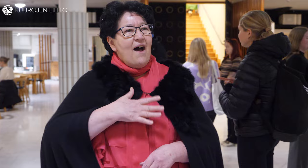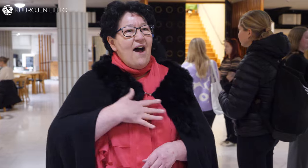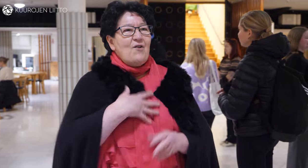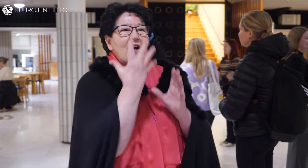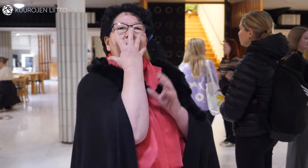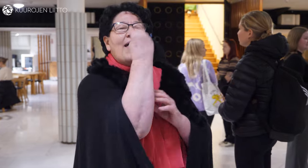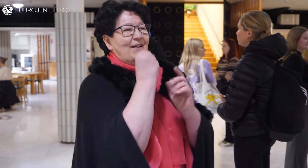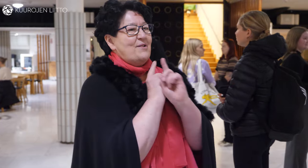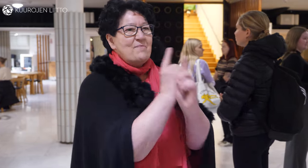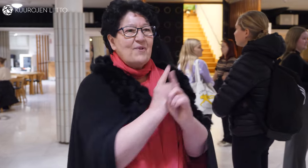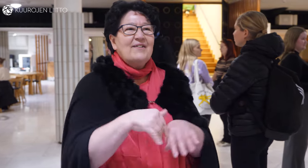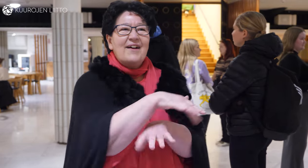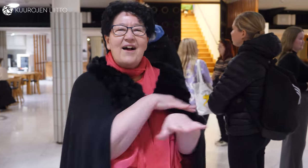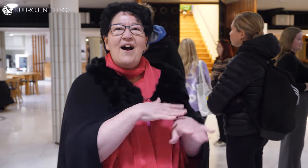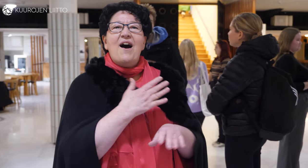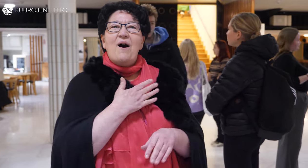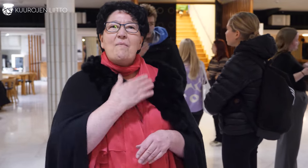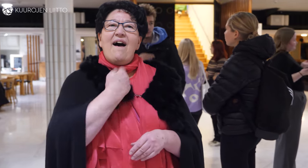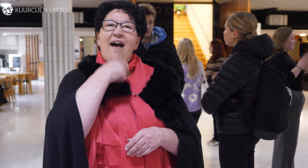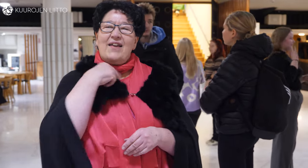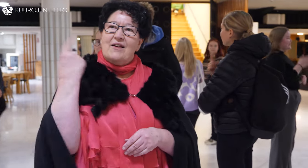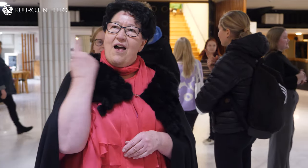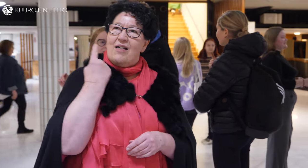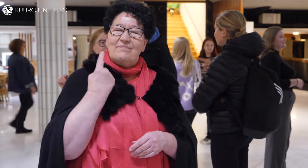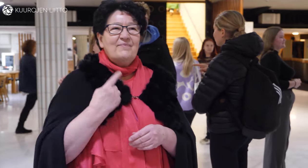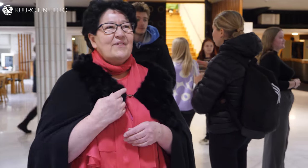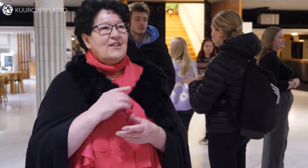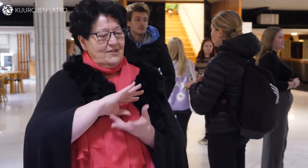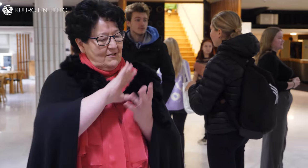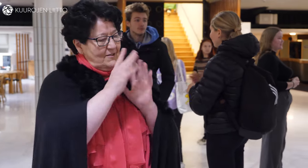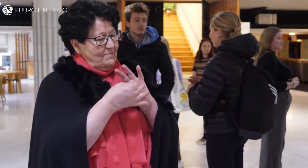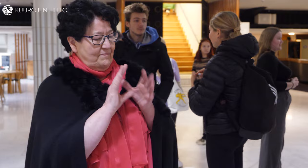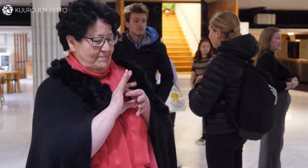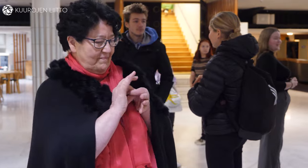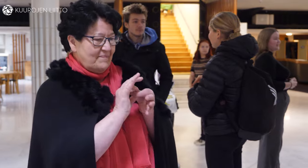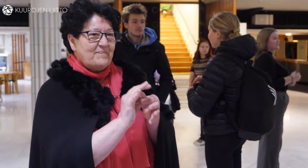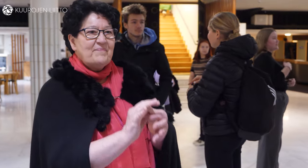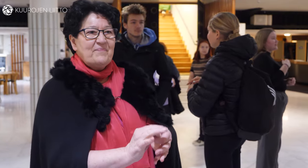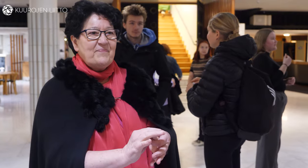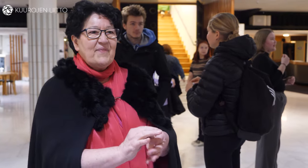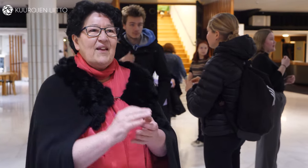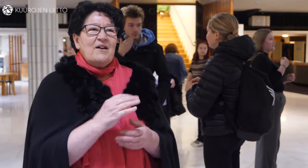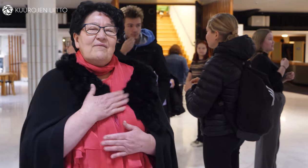joten haluan pysytellä hengessä mukana. Kaikki alkoi äitini kehotuksesta, ja näin nämä asiat linkittyvät toisiinsa.